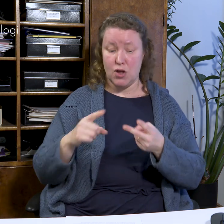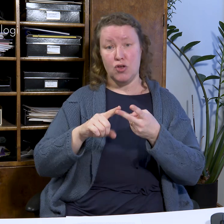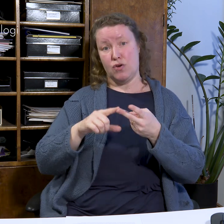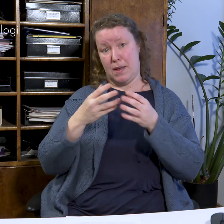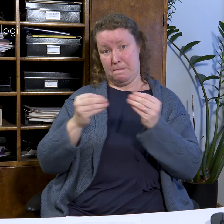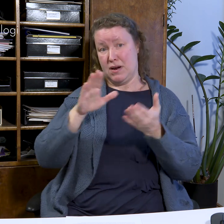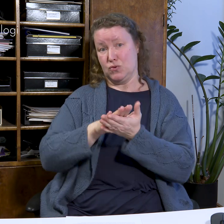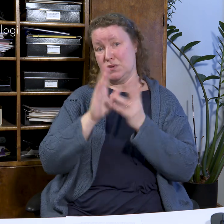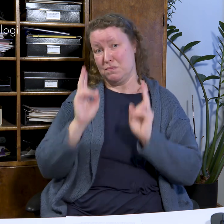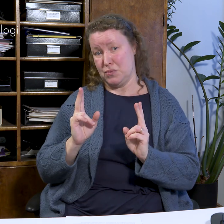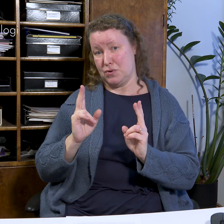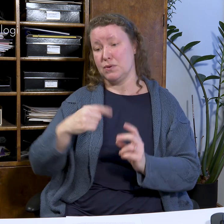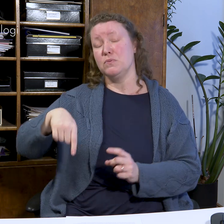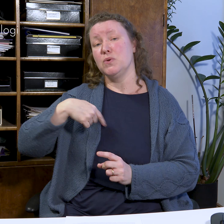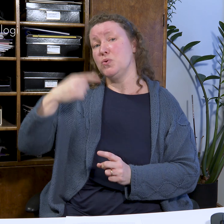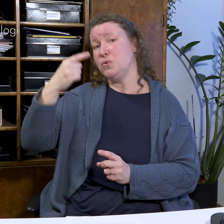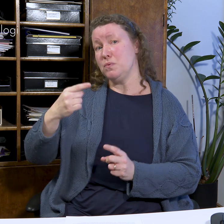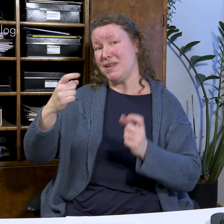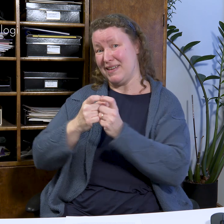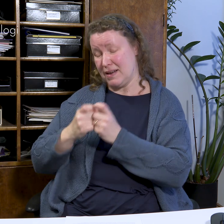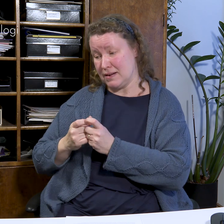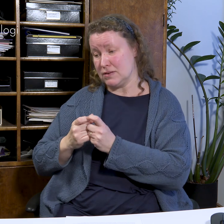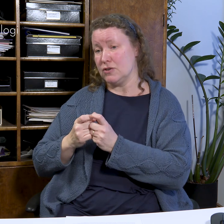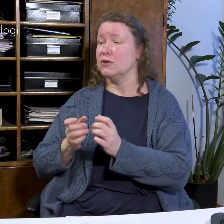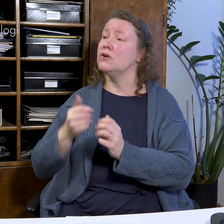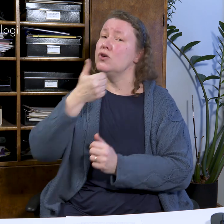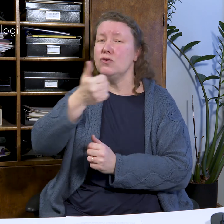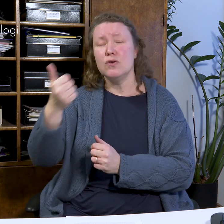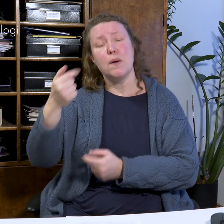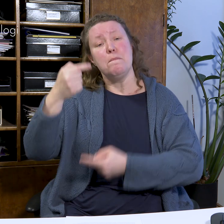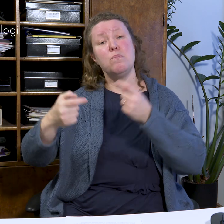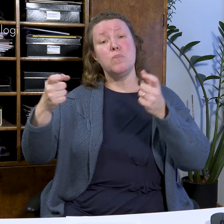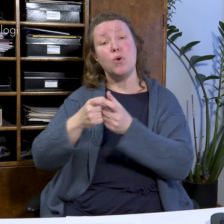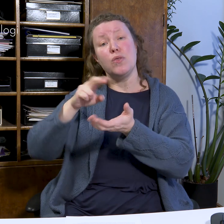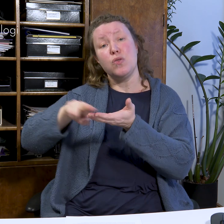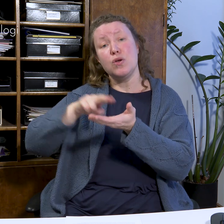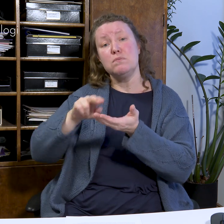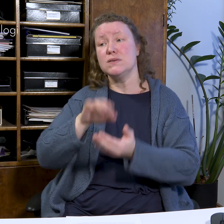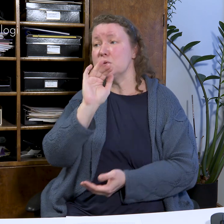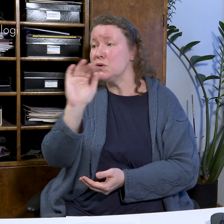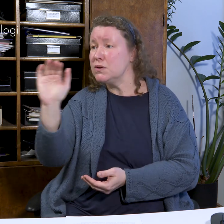Samoin maaliskuussa 10 järjestöä vetosi puoluetoimistoihin, -